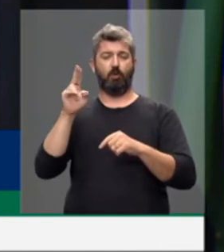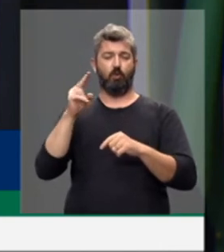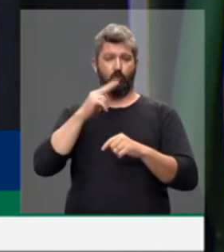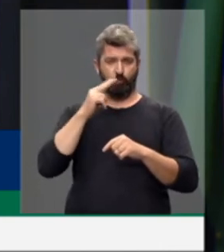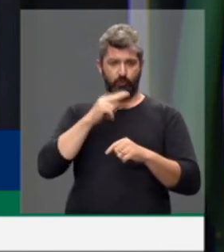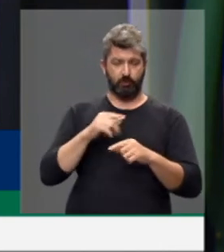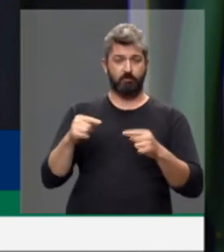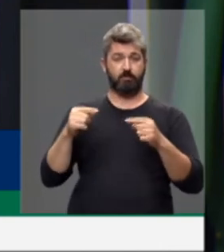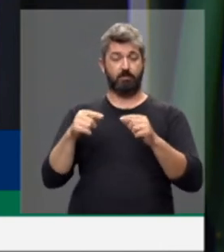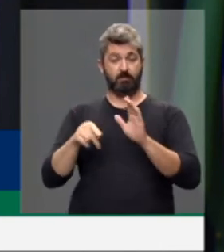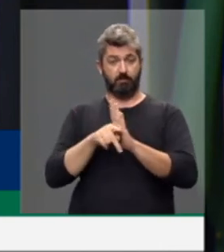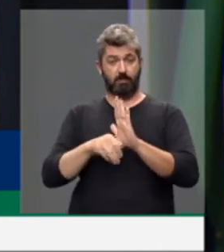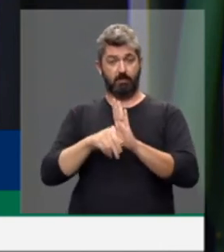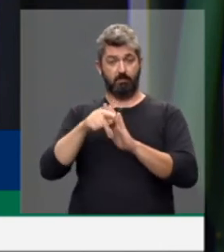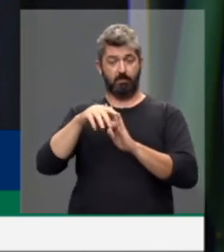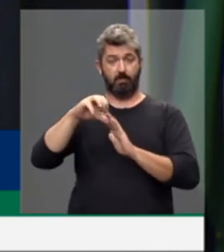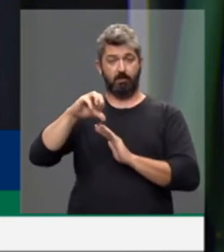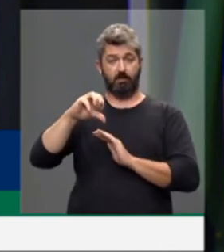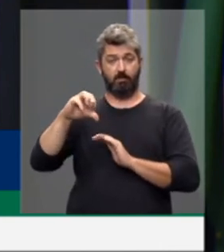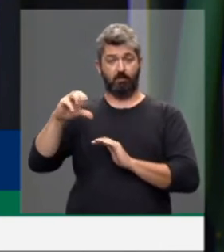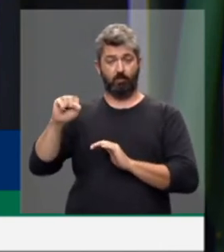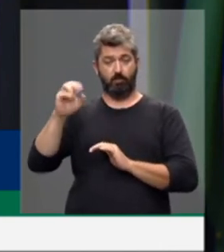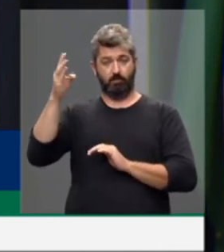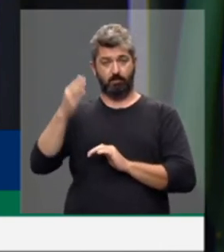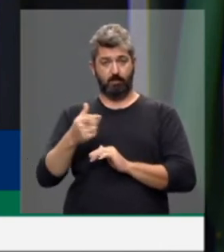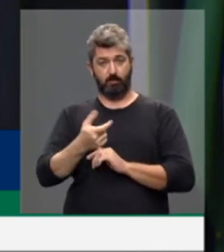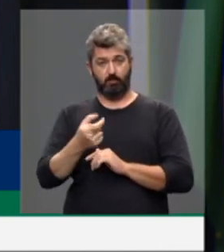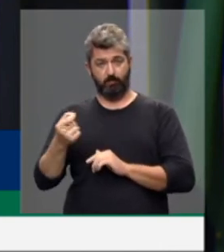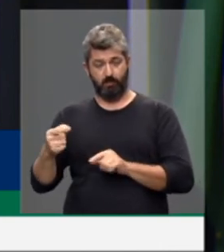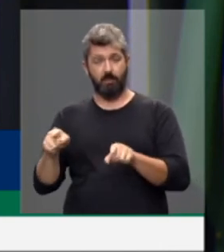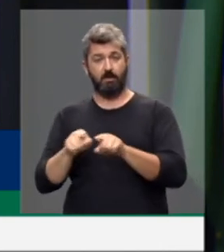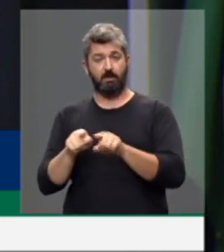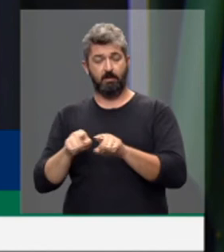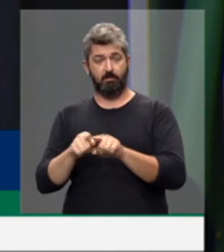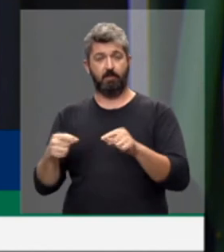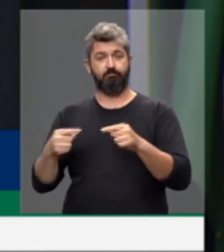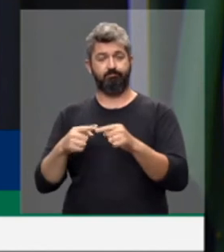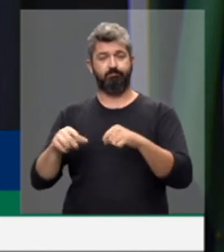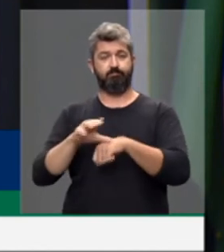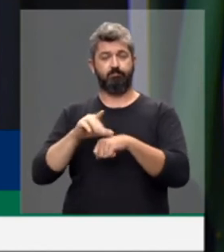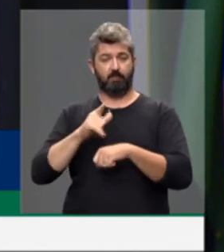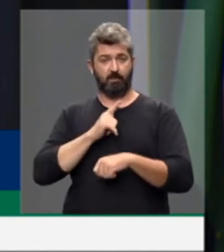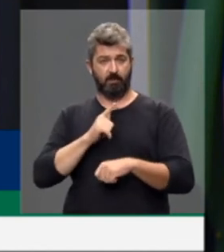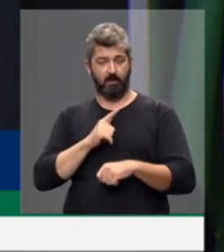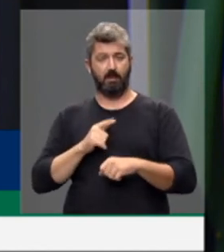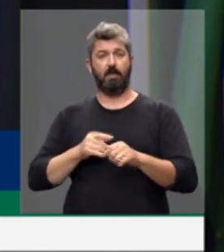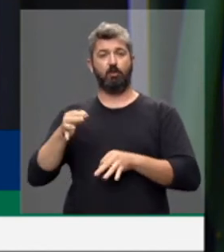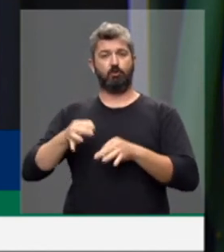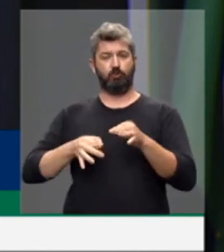A CONTA COVID. NA CONCLUSÃO DO EM VOTAÇÃO. AMOS PELO ATENDIMENTO DOS PRESSUPOSTOS CONSTITUCIONAIS DE RELEVÂNCIA E URGÊNCIA DA MEDIDA